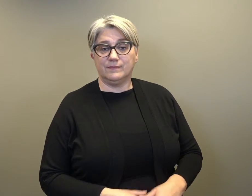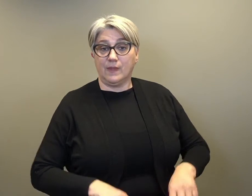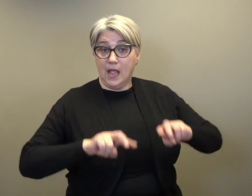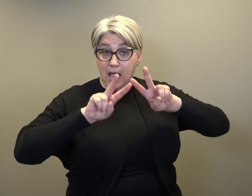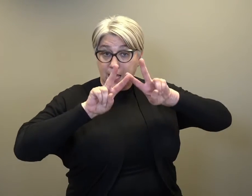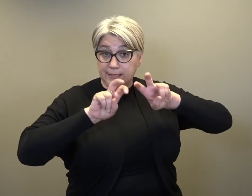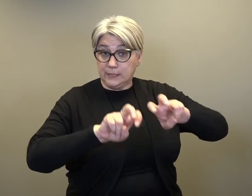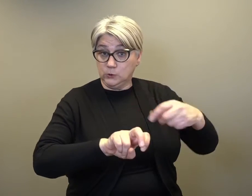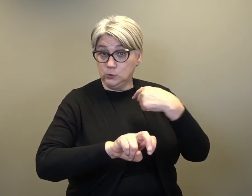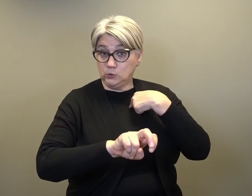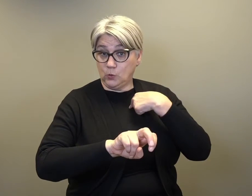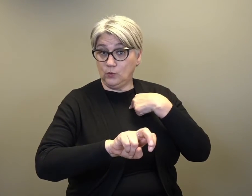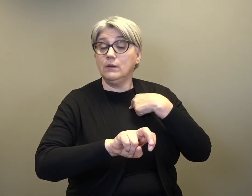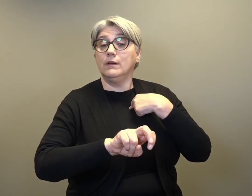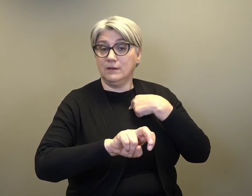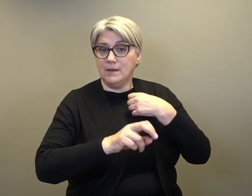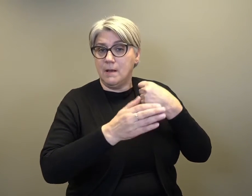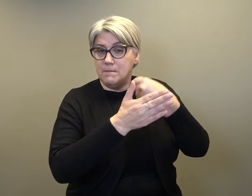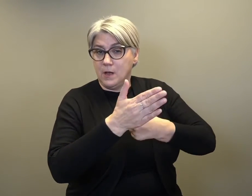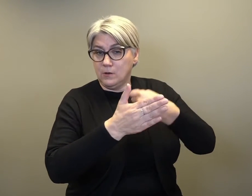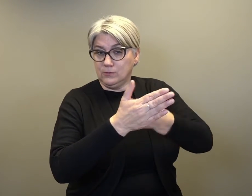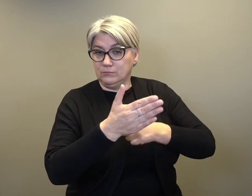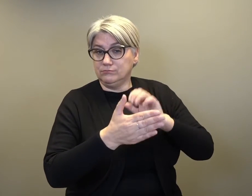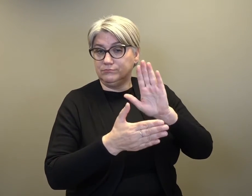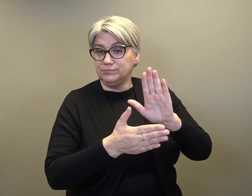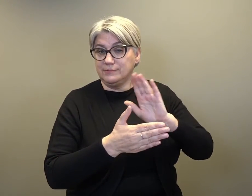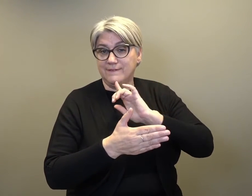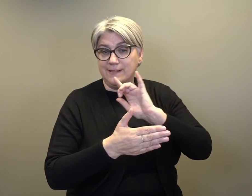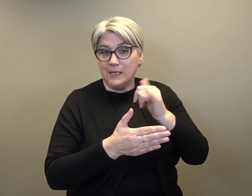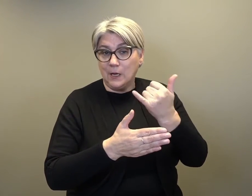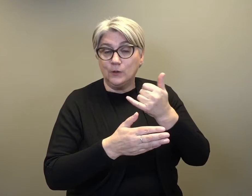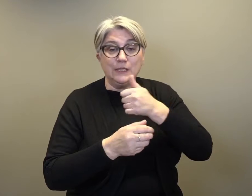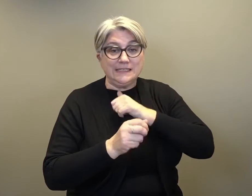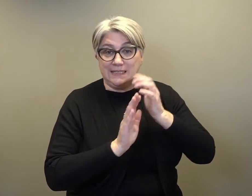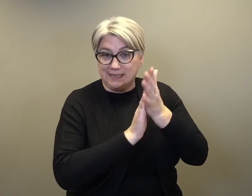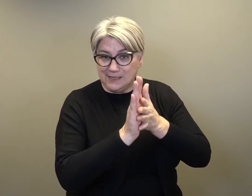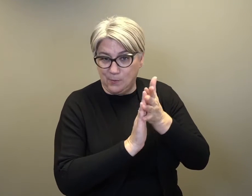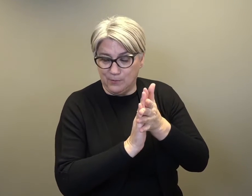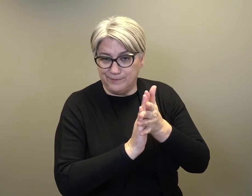Rannsókn mín er um baráttu fyrir viðurkenningu á íslensku táknmáli